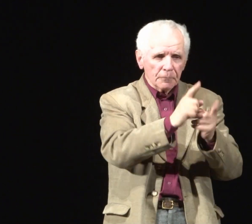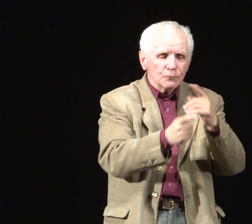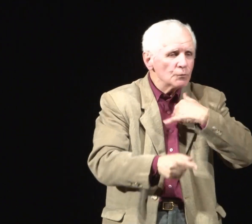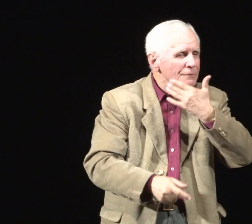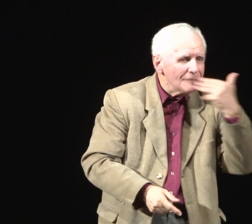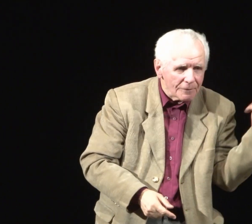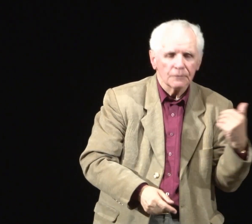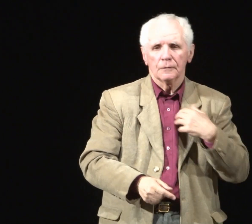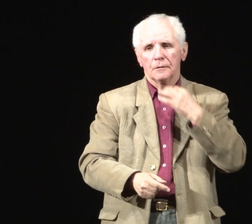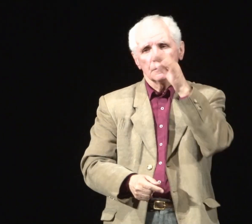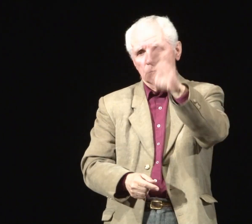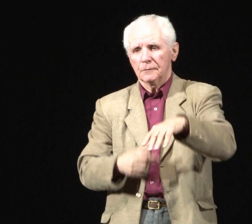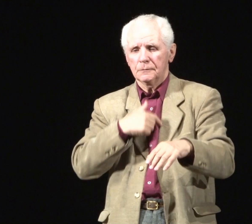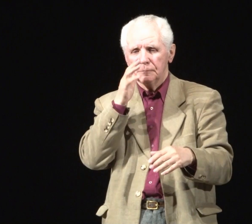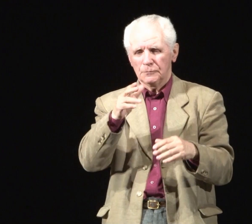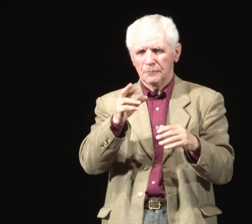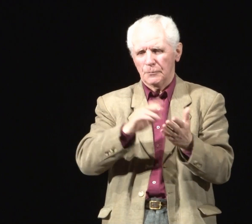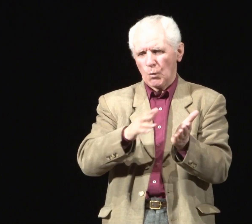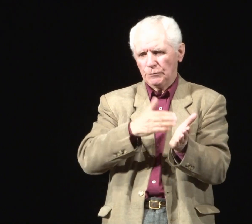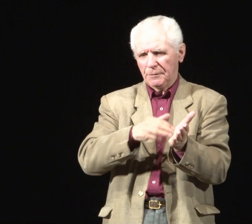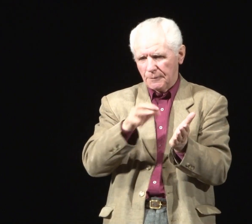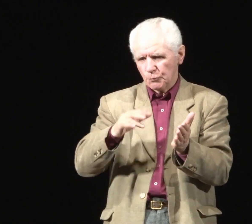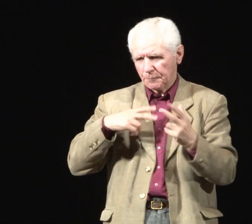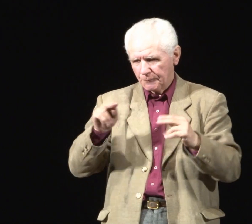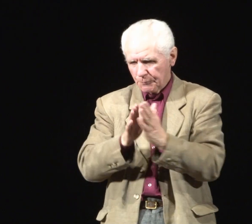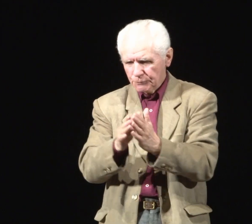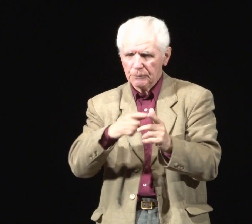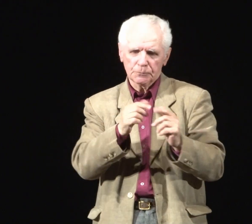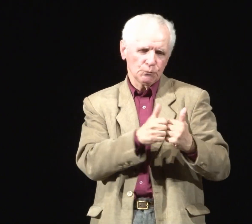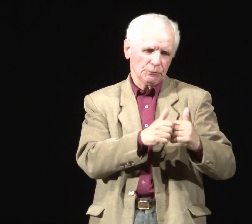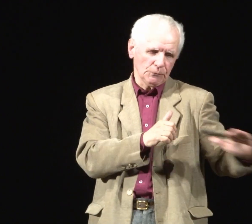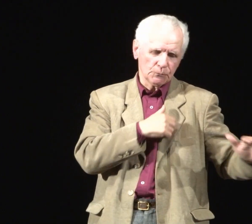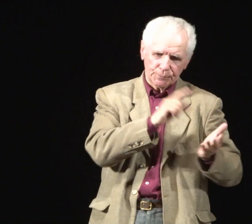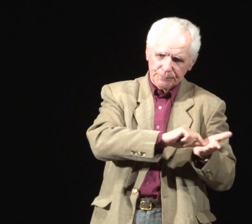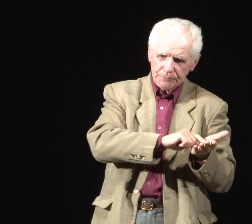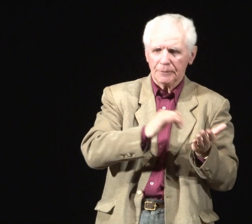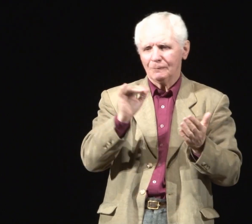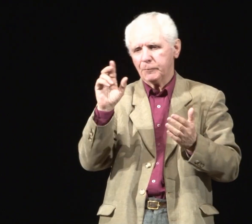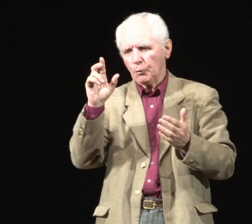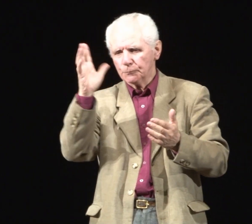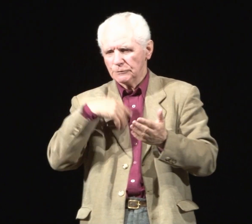Отвечаю: я буду переписывать у соседей, буду заниматься в библиотеке